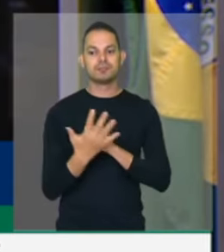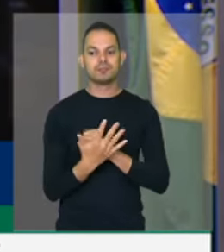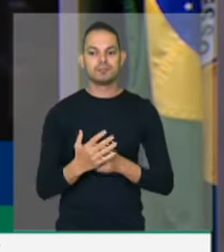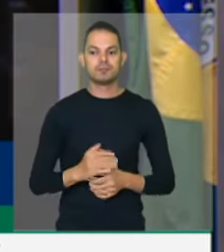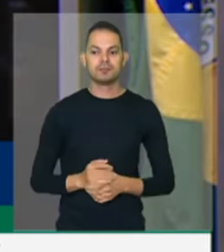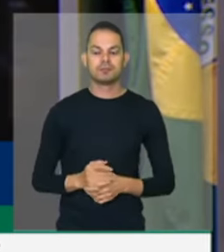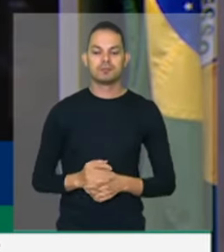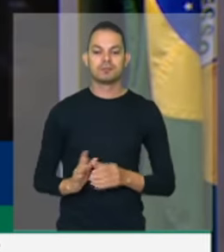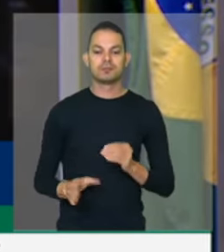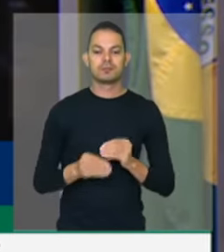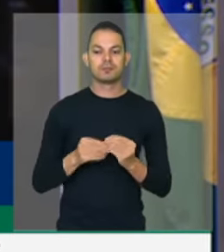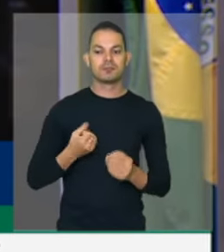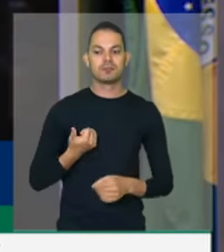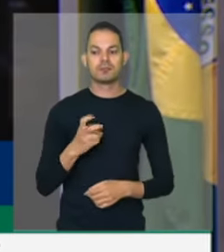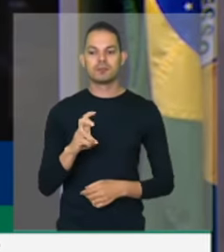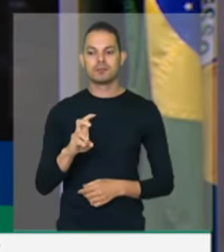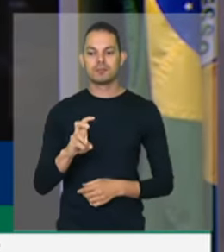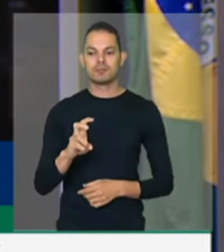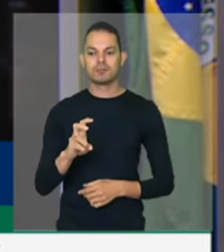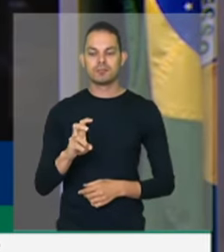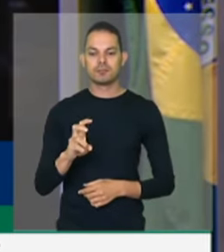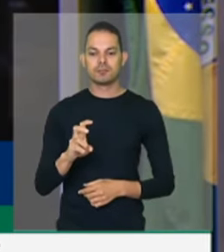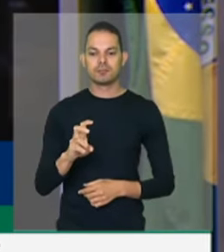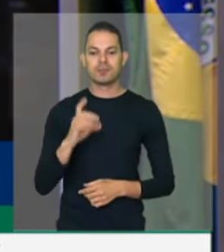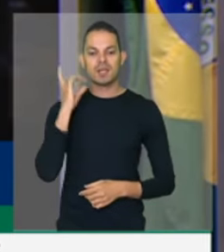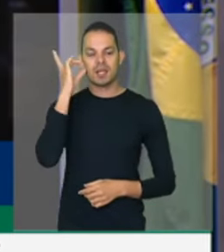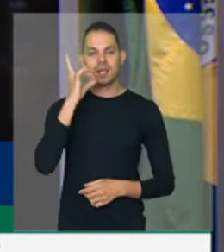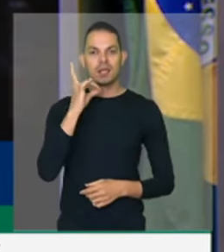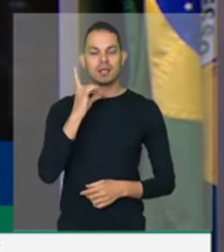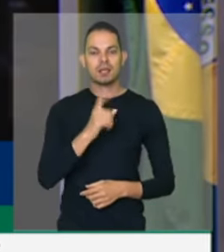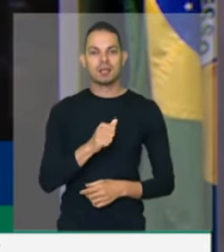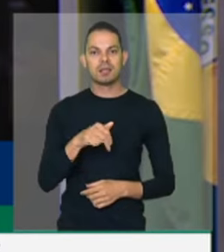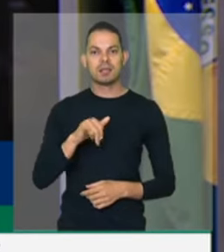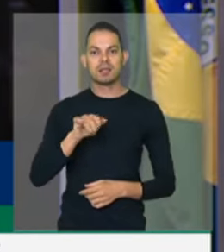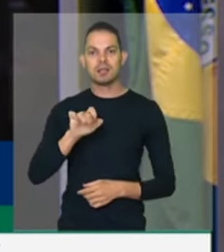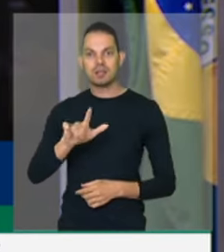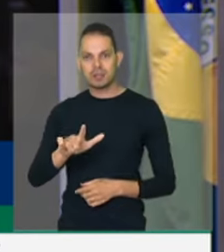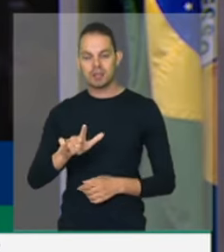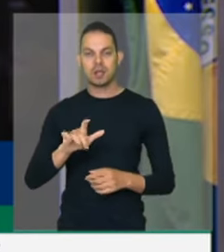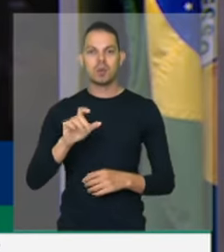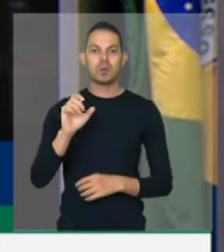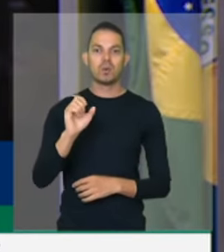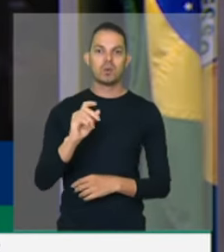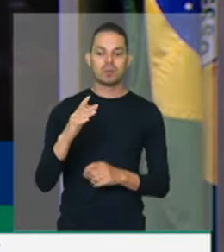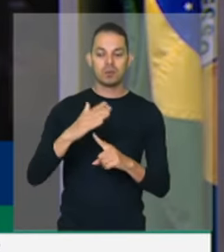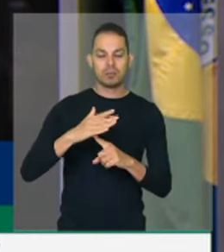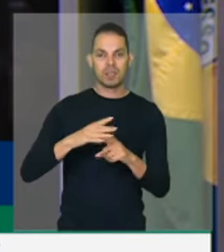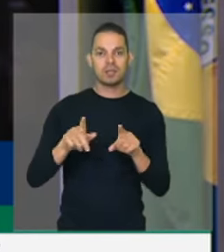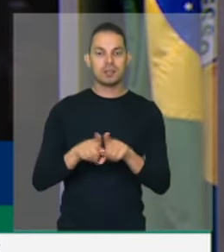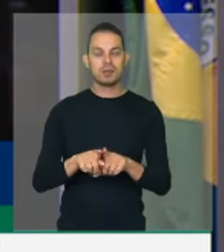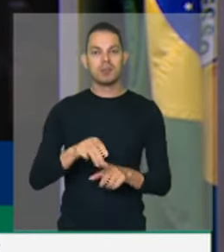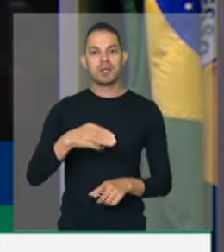DEPUTADOS ALIEL MACHADO... DO PARANÁ . E ALESSANDRO MOLON MOLON, DO PSB DO RIO DE JANEIRO. SUSPENDE OS REQUISITOS CRIADOS PELO ART.